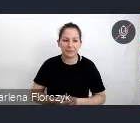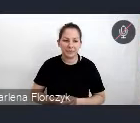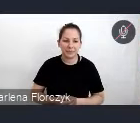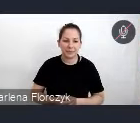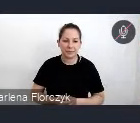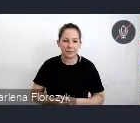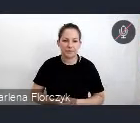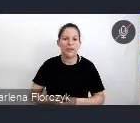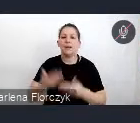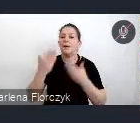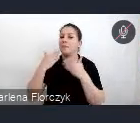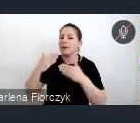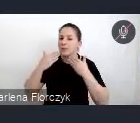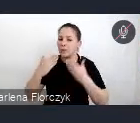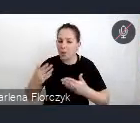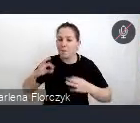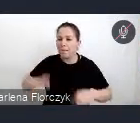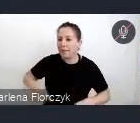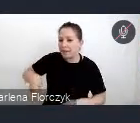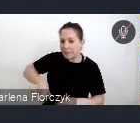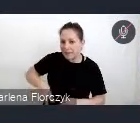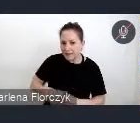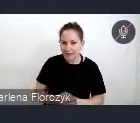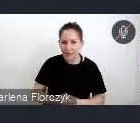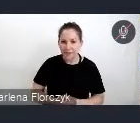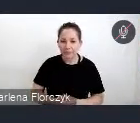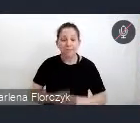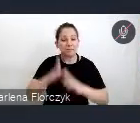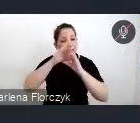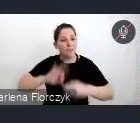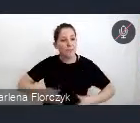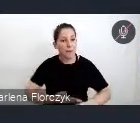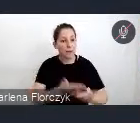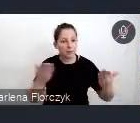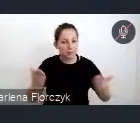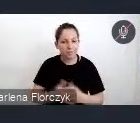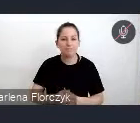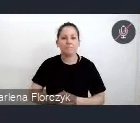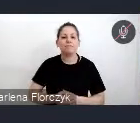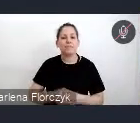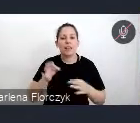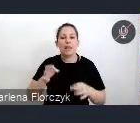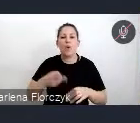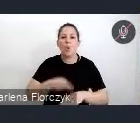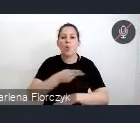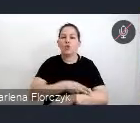Bardzo dziękujemy pani minister. Szanowni państwo, jesteśmy w przepięknym urzędzie miejskim w Dzierżoniowie.